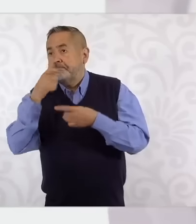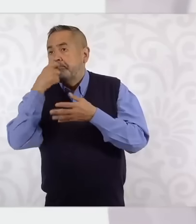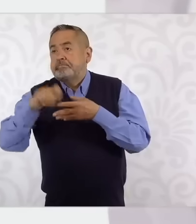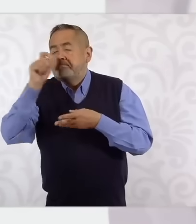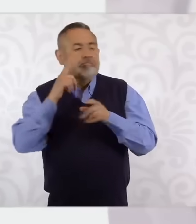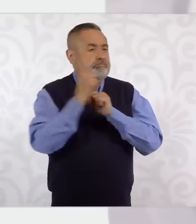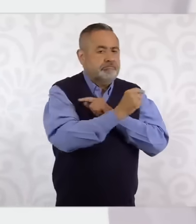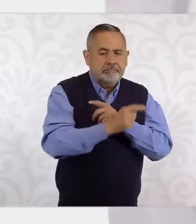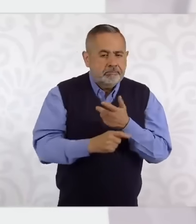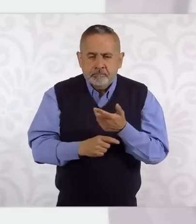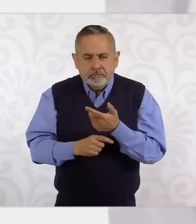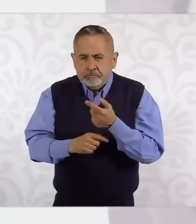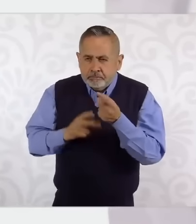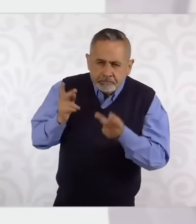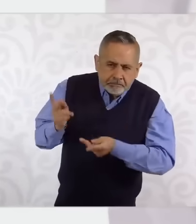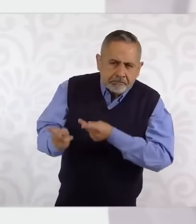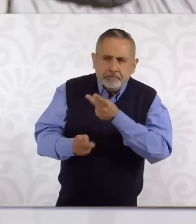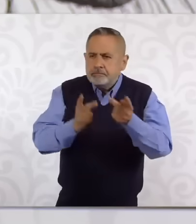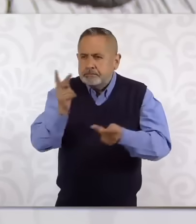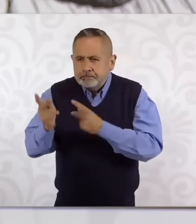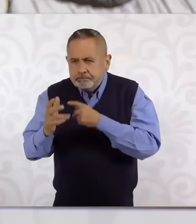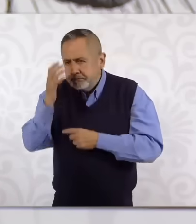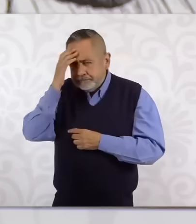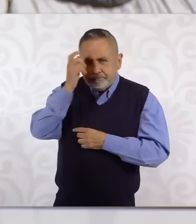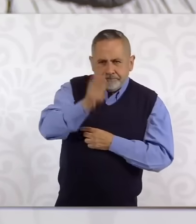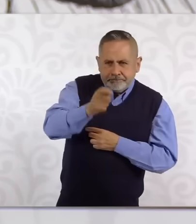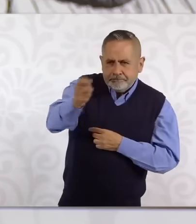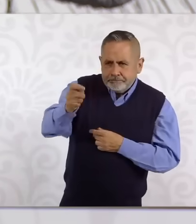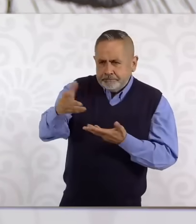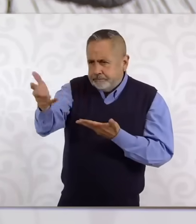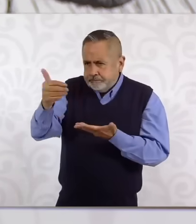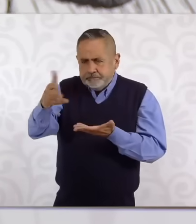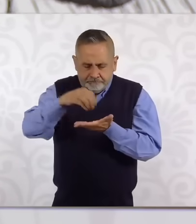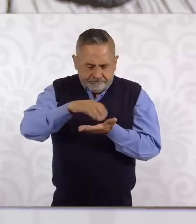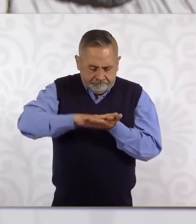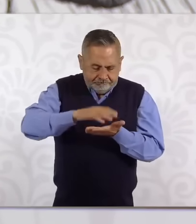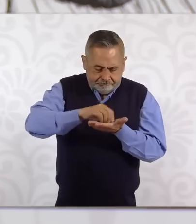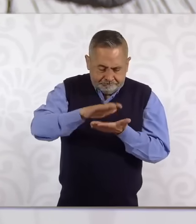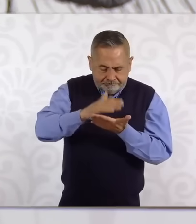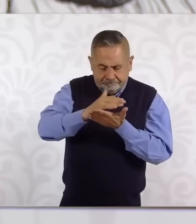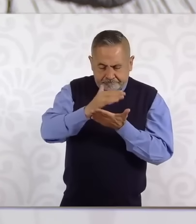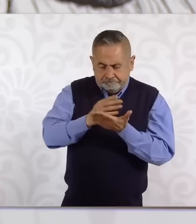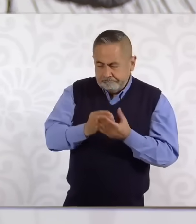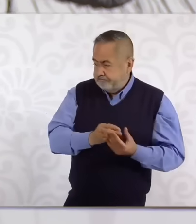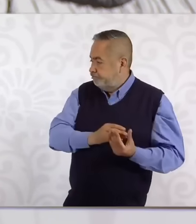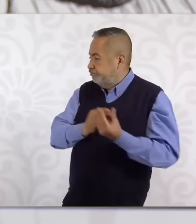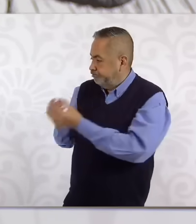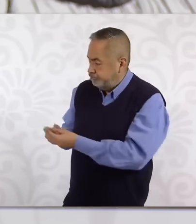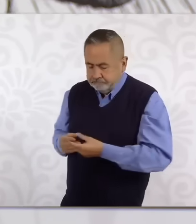No, cuando se conoce la problemática se canaliza. Entonces, se da una atención muy focalizada a la